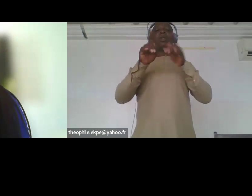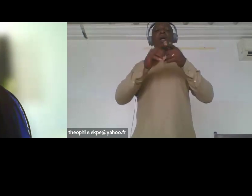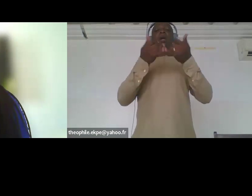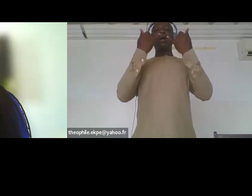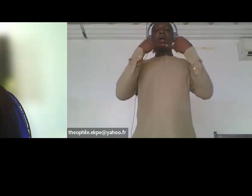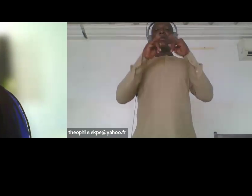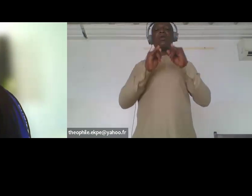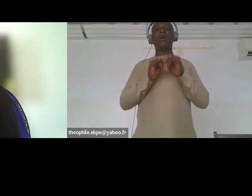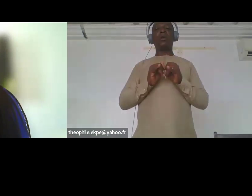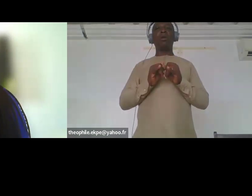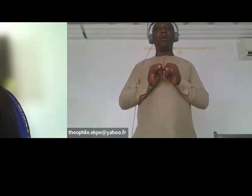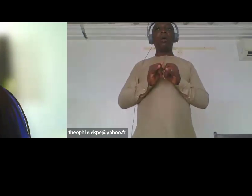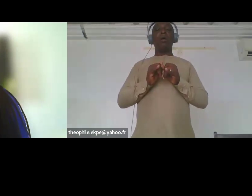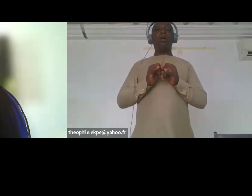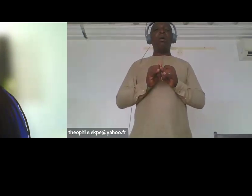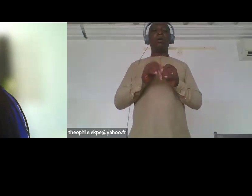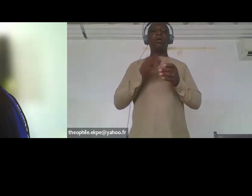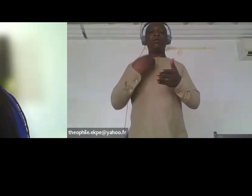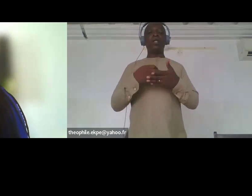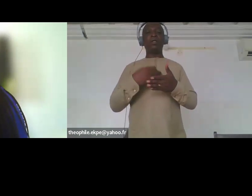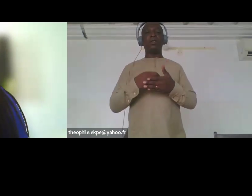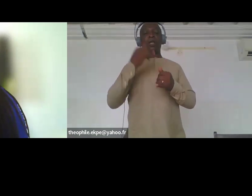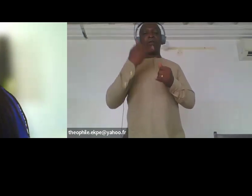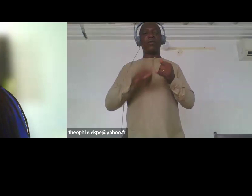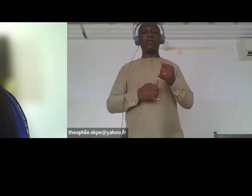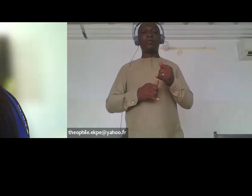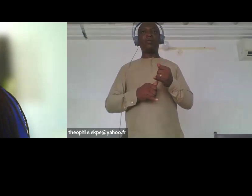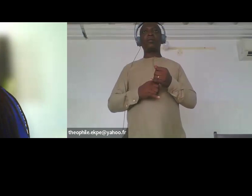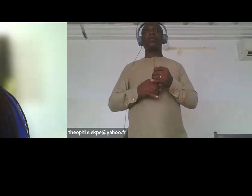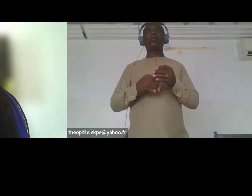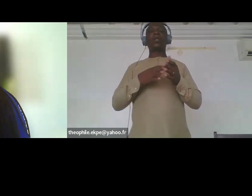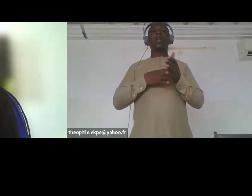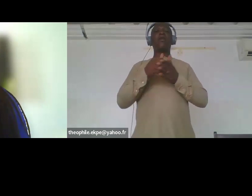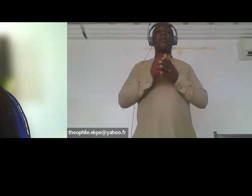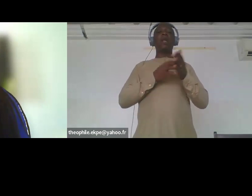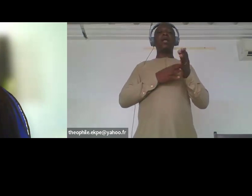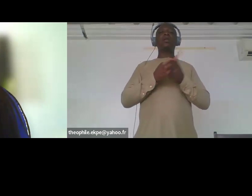l'information au final la faiblesse des revenus des femmes est plus